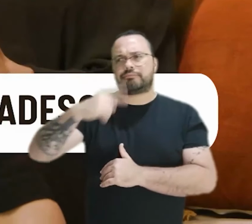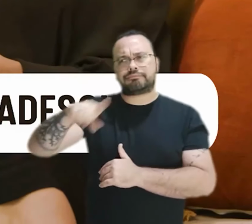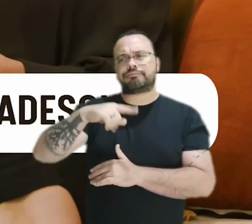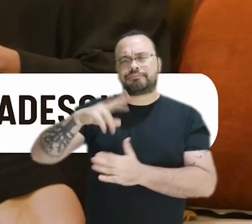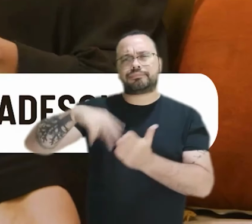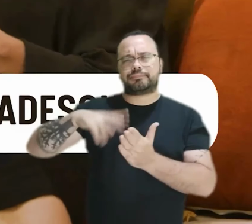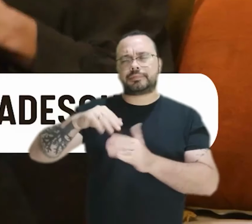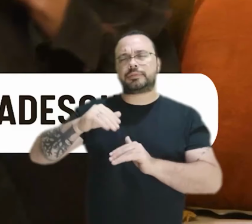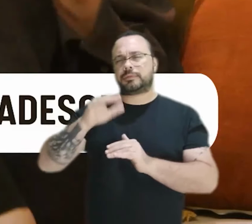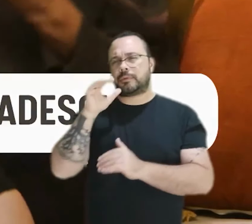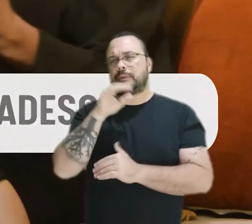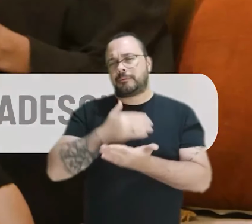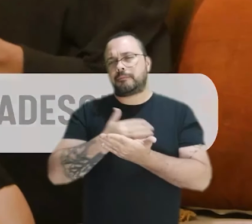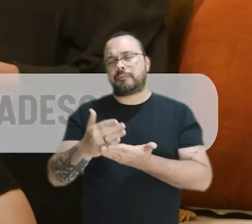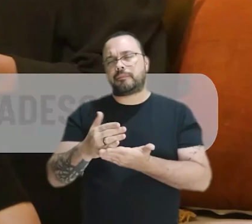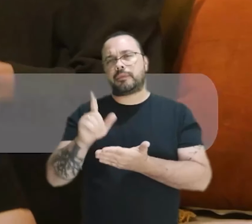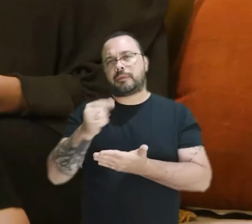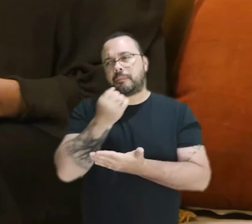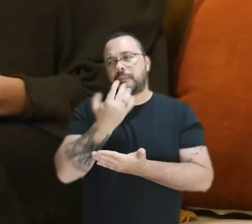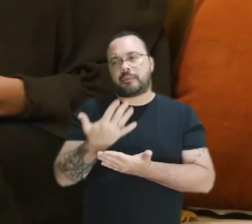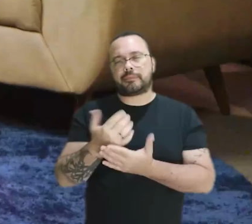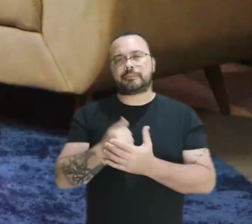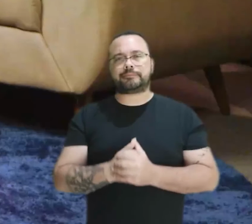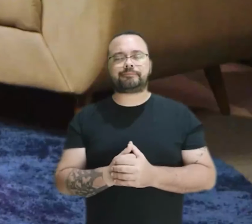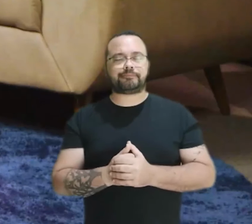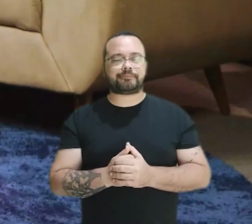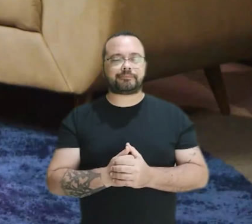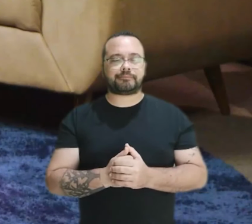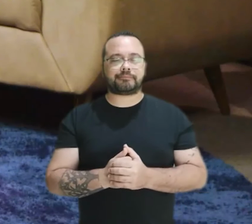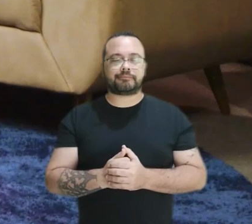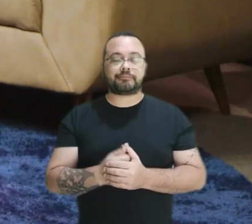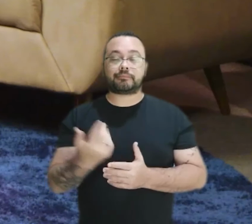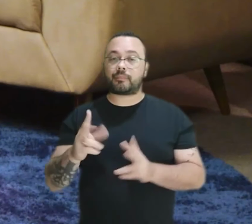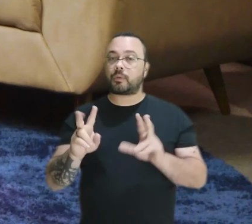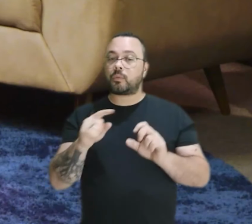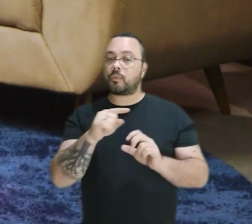isso foi a única coisa boa, assim, mas a casa,